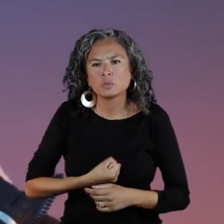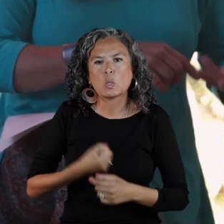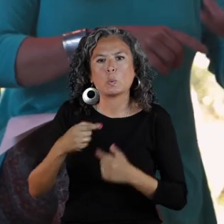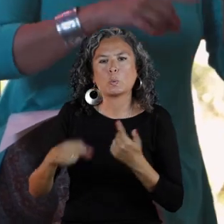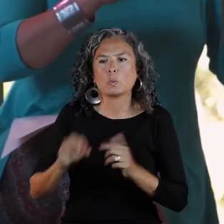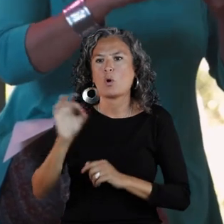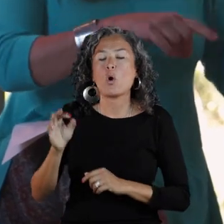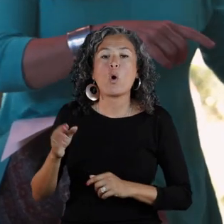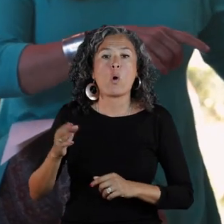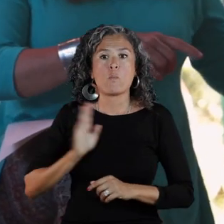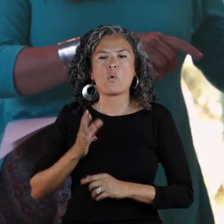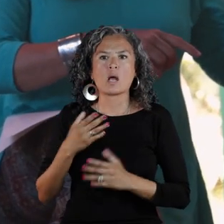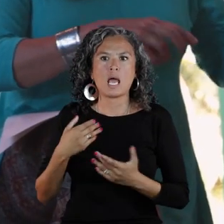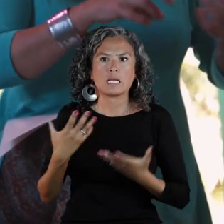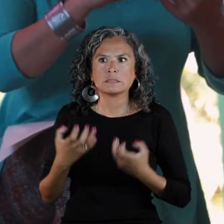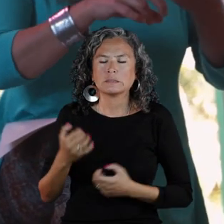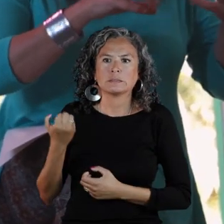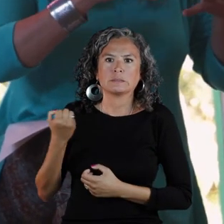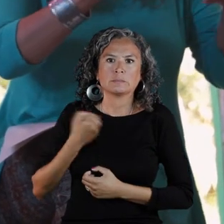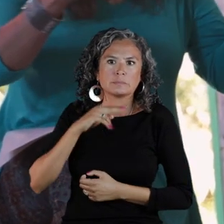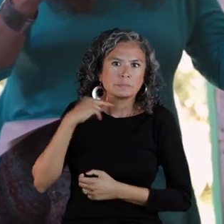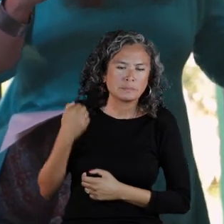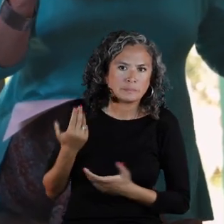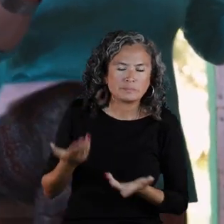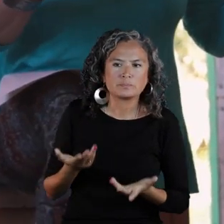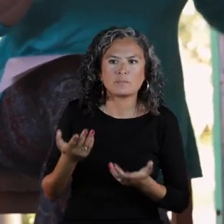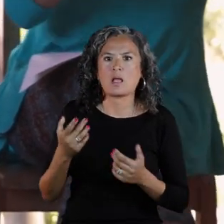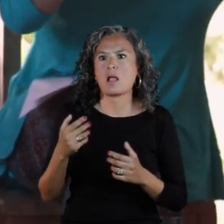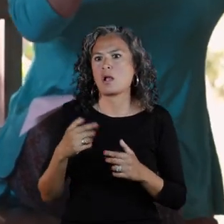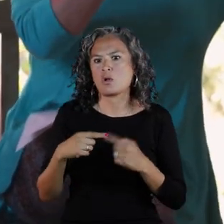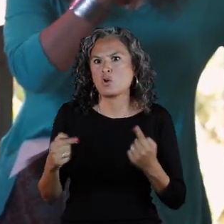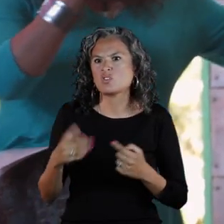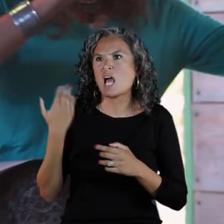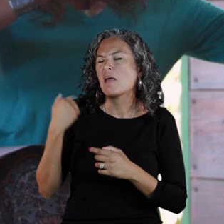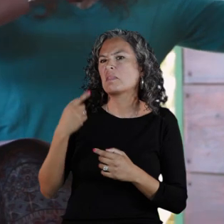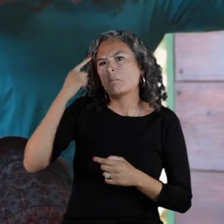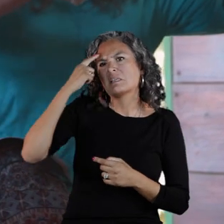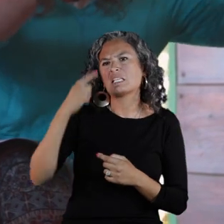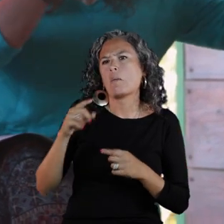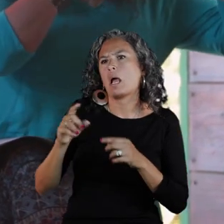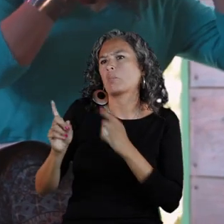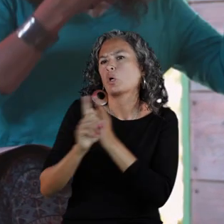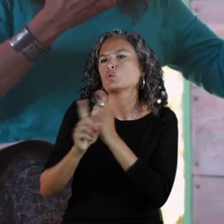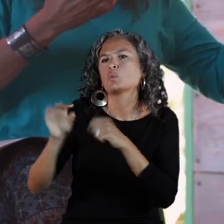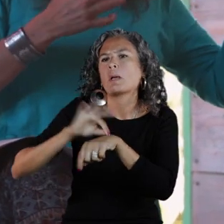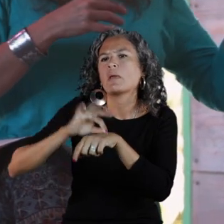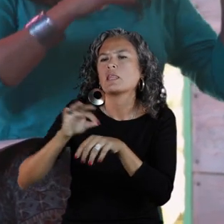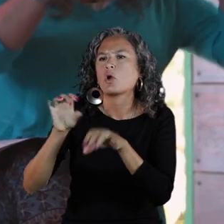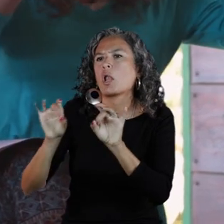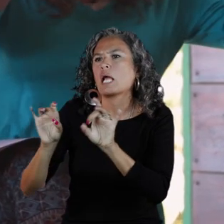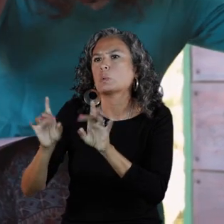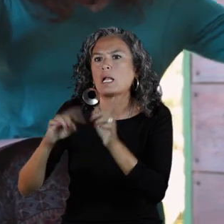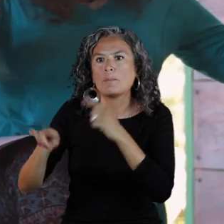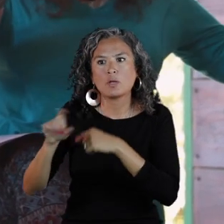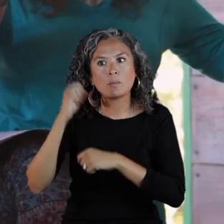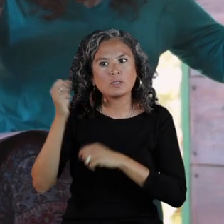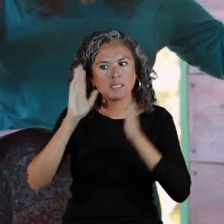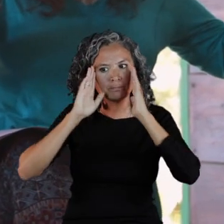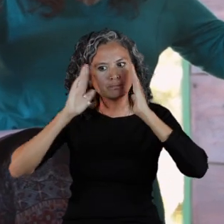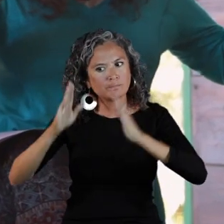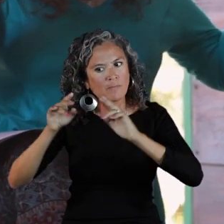autoeliminación. Todos estos síntomas recurrentes fueron por mucho tiempo